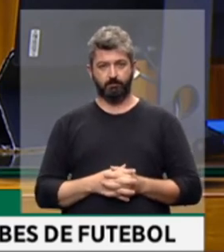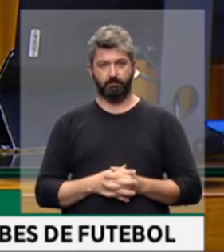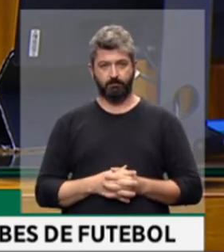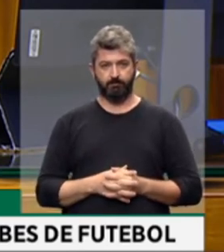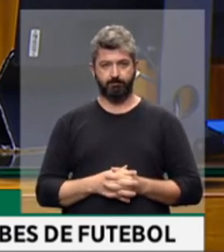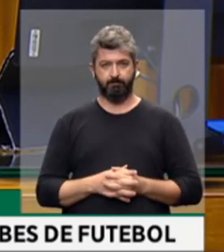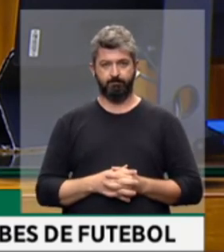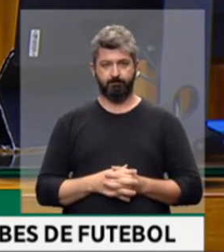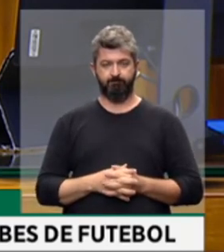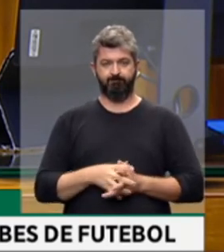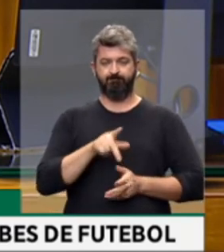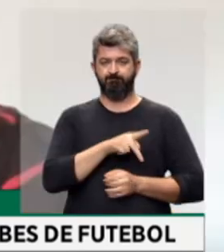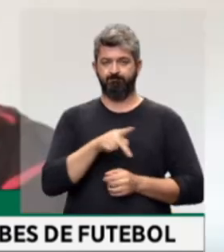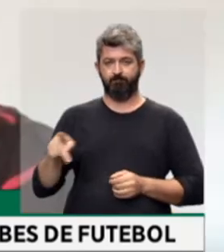ORIENTA SIM A EMENDA. -- [PRESIDENTE]: COMO